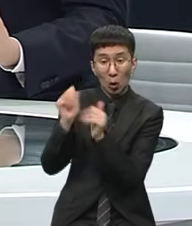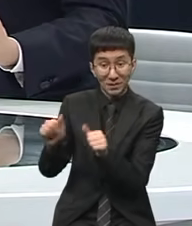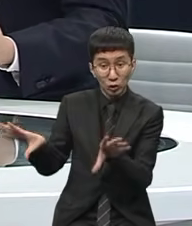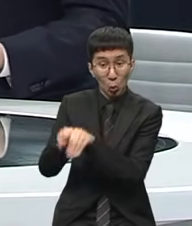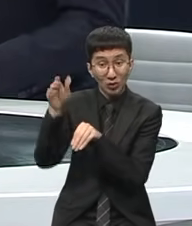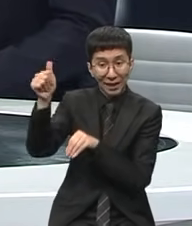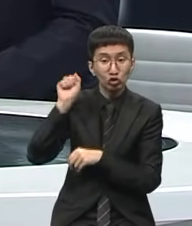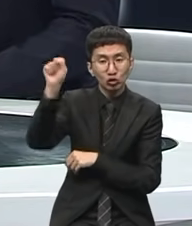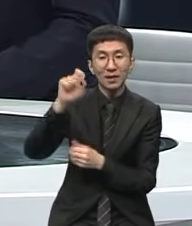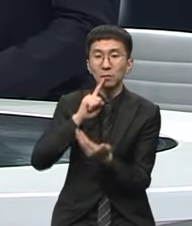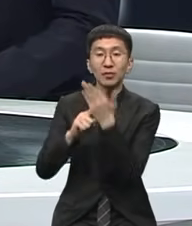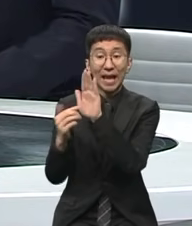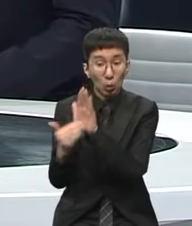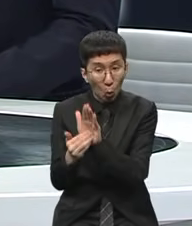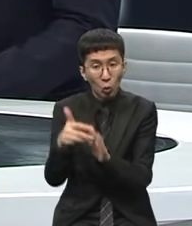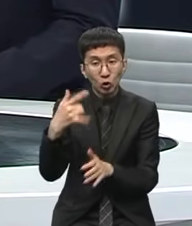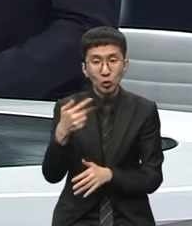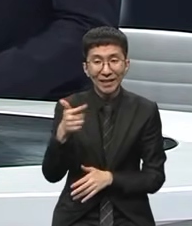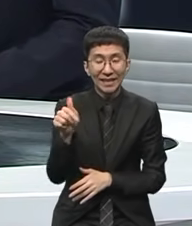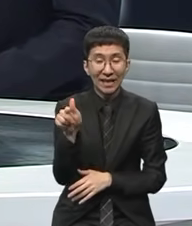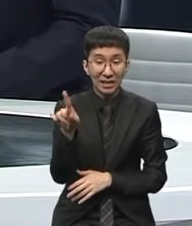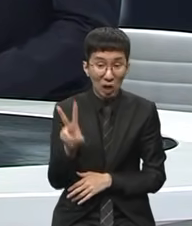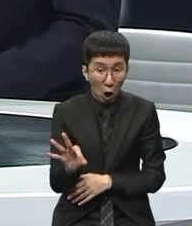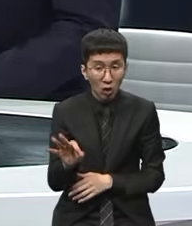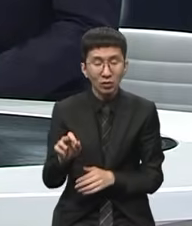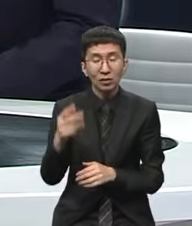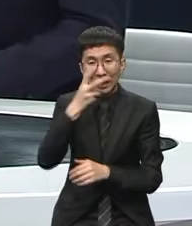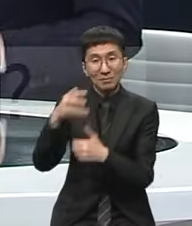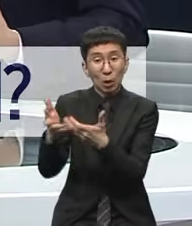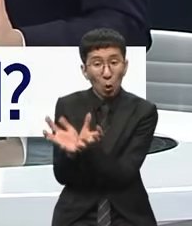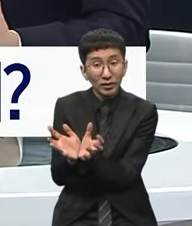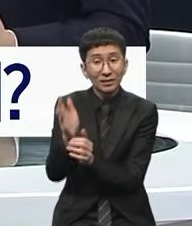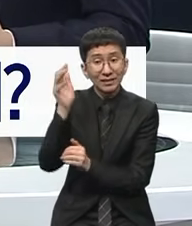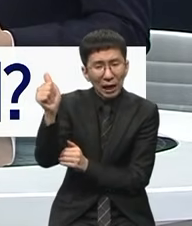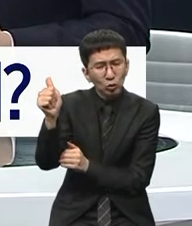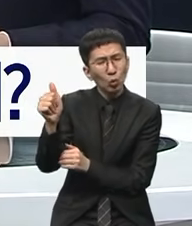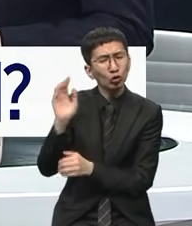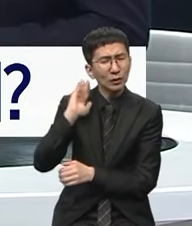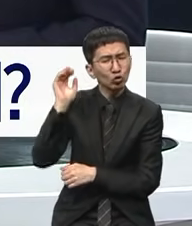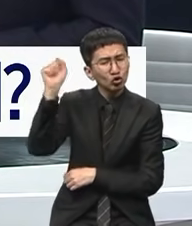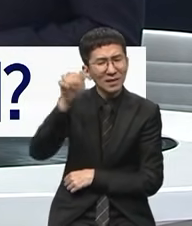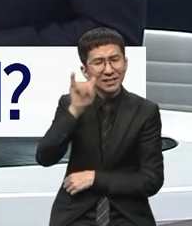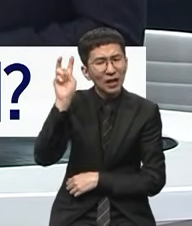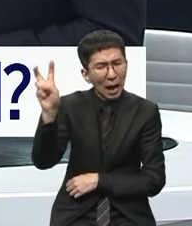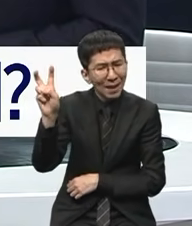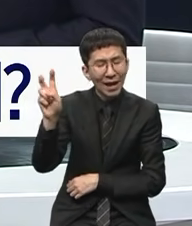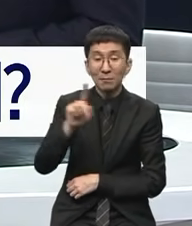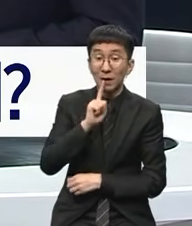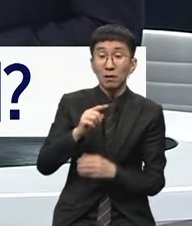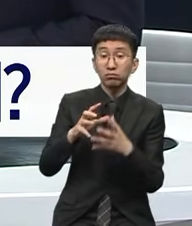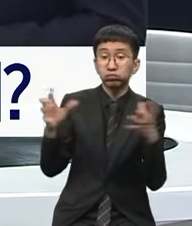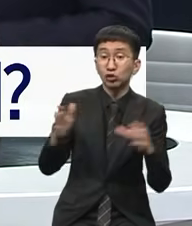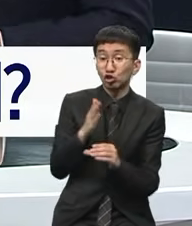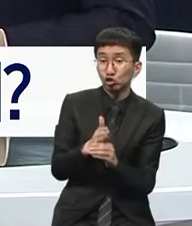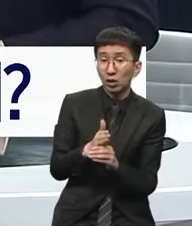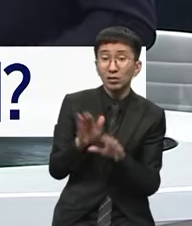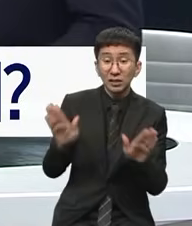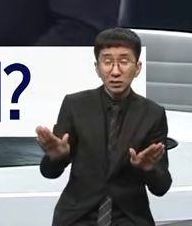윤석열 전 검찰총장은 출마 선언을 했고 최재형 전 감사원장도 유력 후보로 거론이 되고 있습니다. 공교롭게도 두 분 다 현 정부에서 임명된